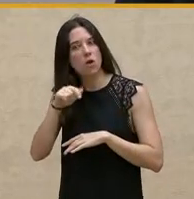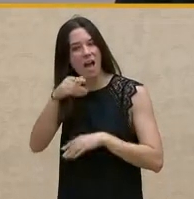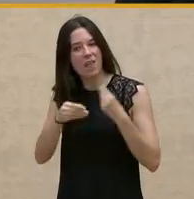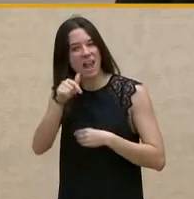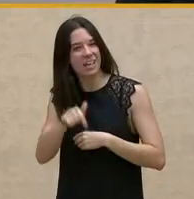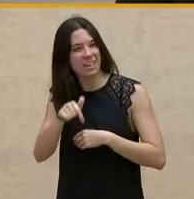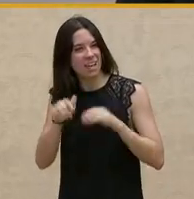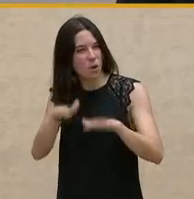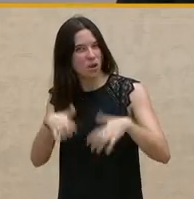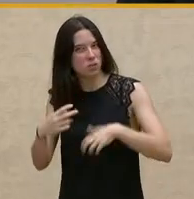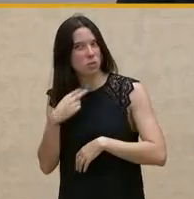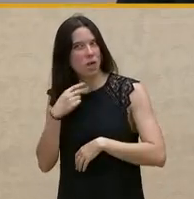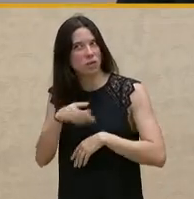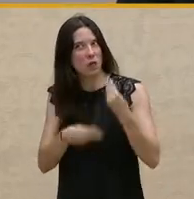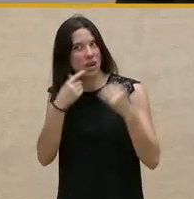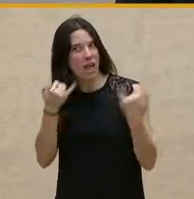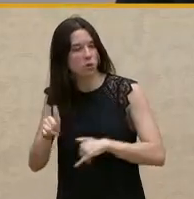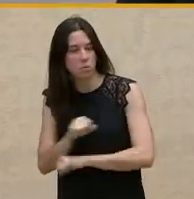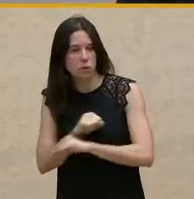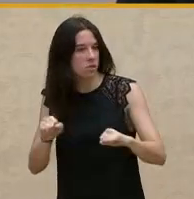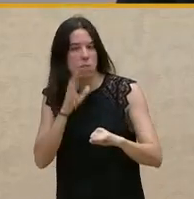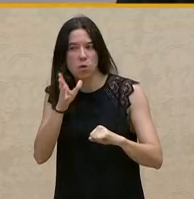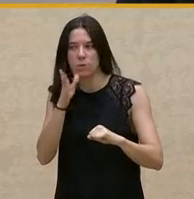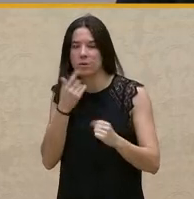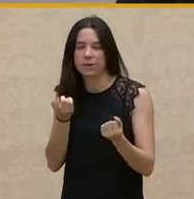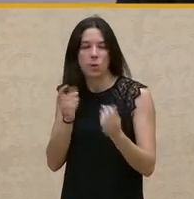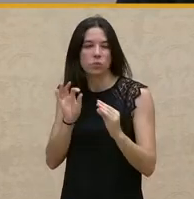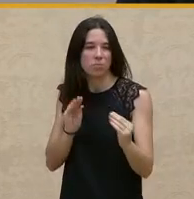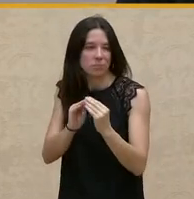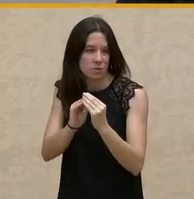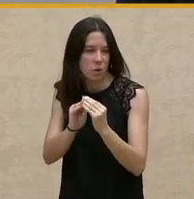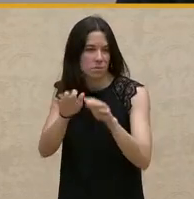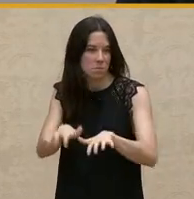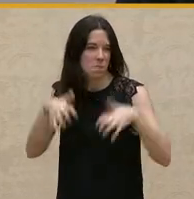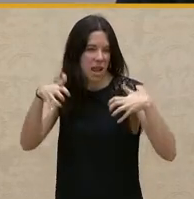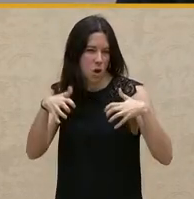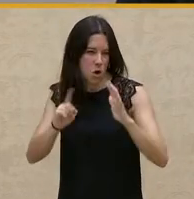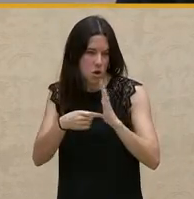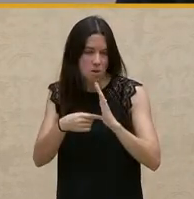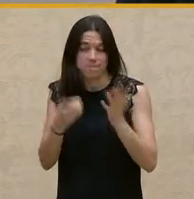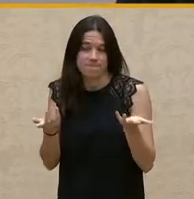de los Diputados este acto porque es incompatible con las sesiones plenarias y hay sesión plenaria.